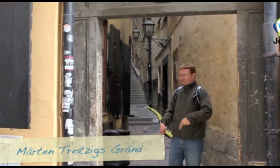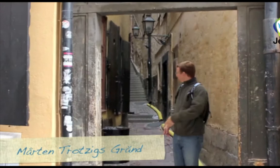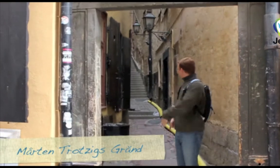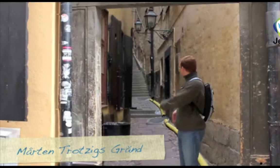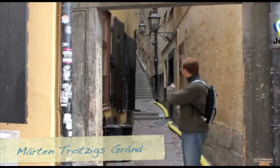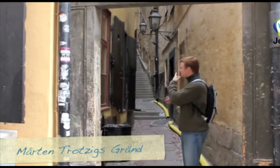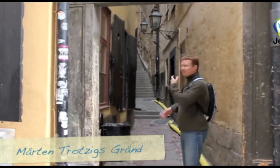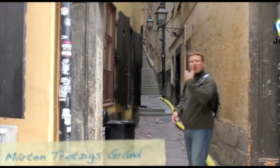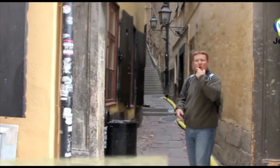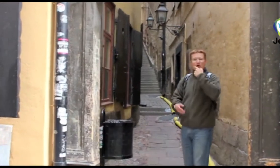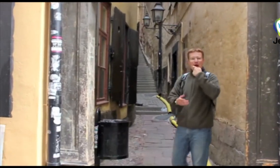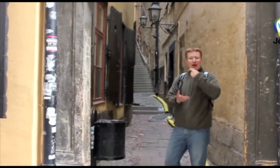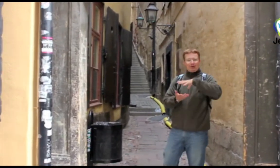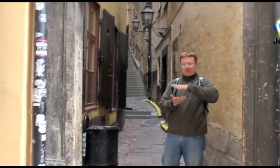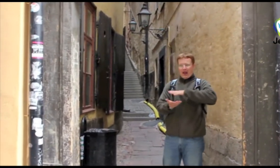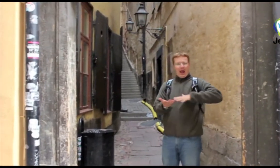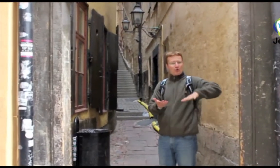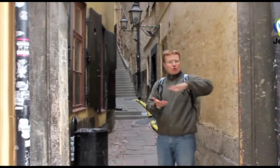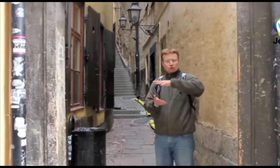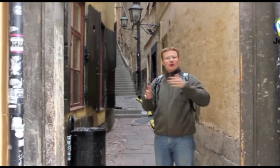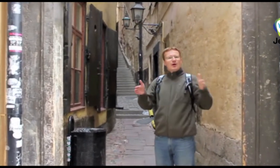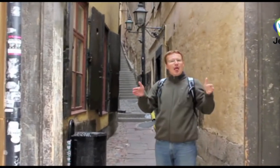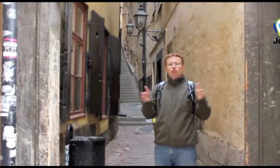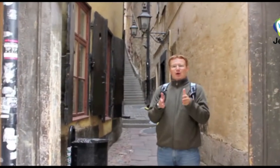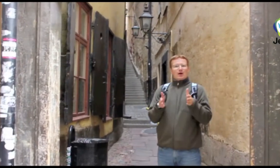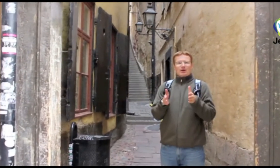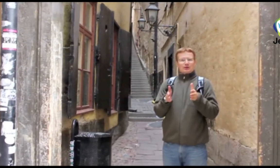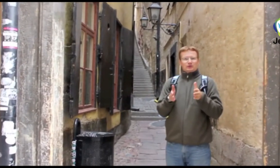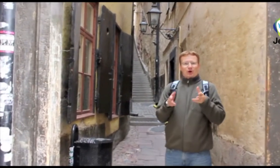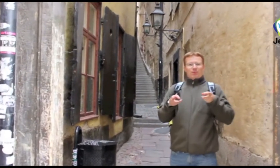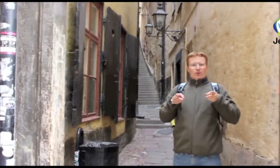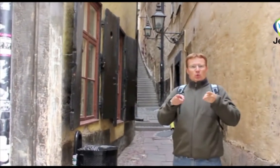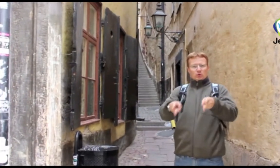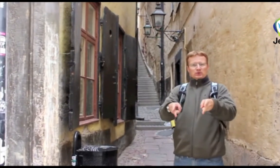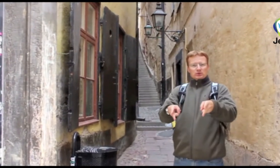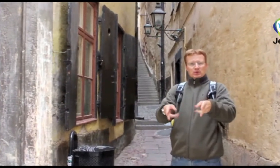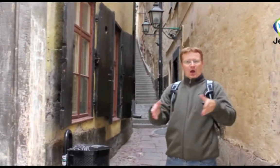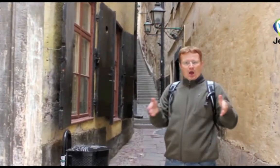Ez itt, az öregváros legkeskenyebb utcája.